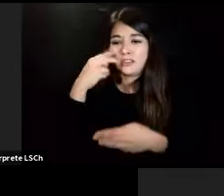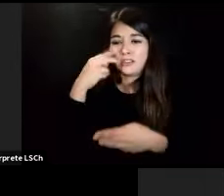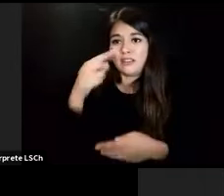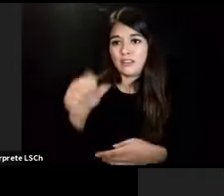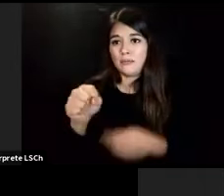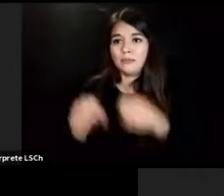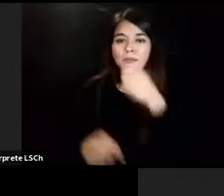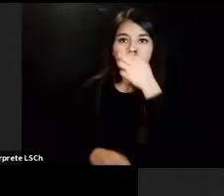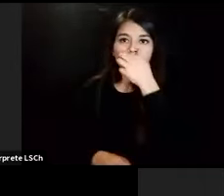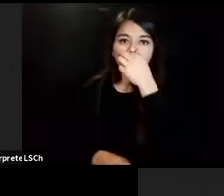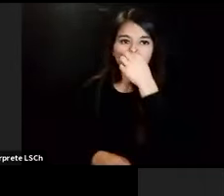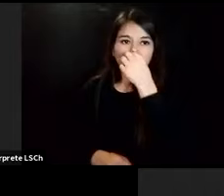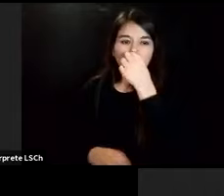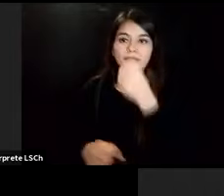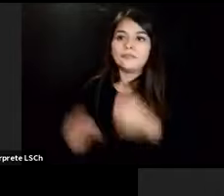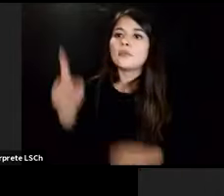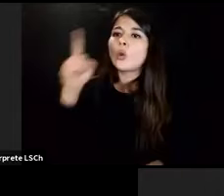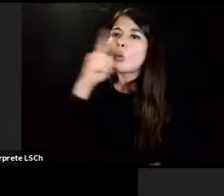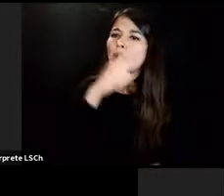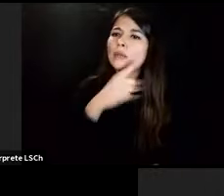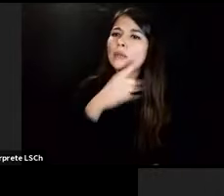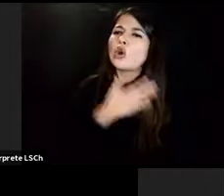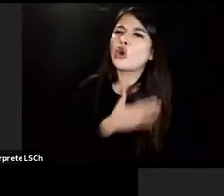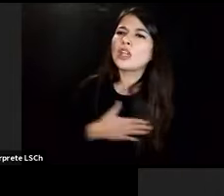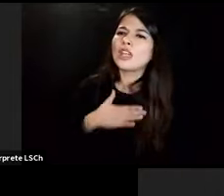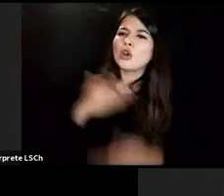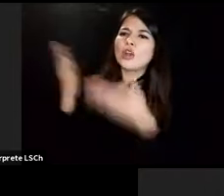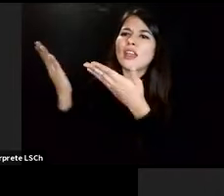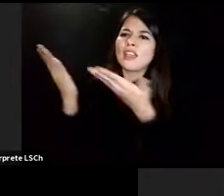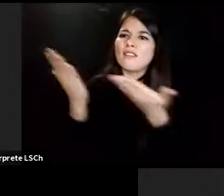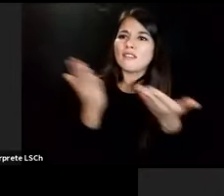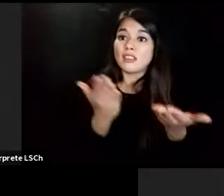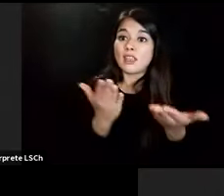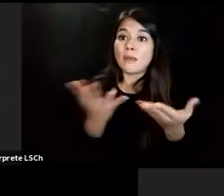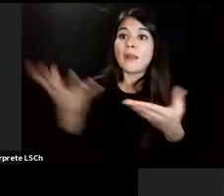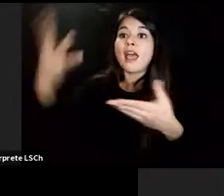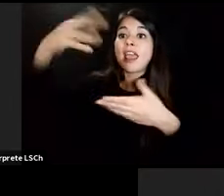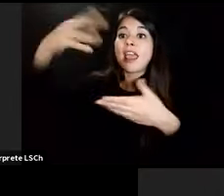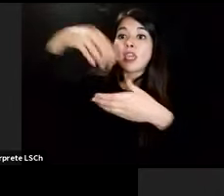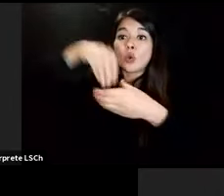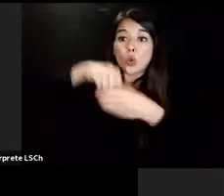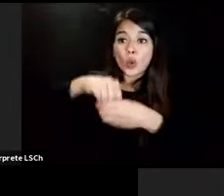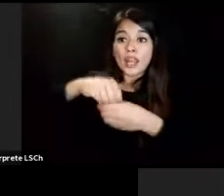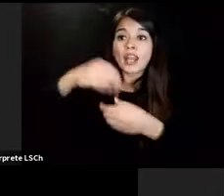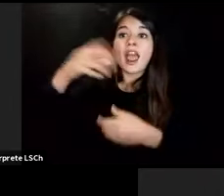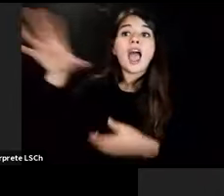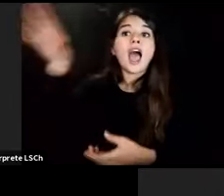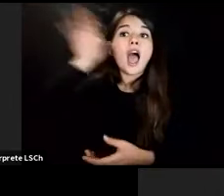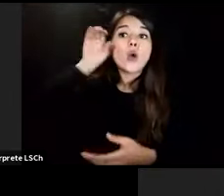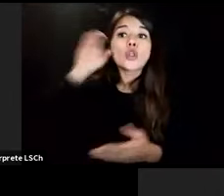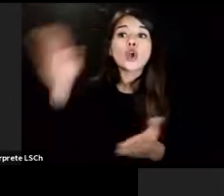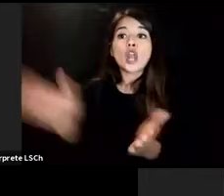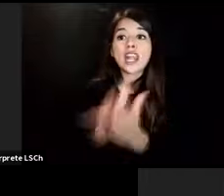yo los quiero invitar a ir a incluir los audiolibros y los audio cuentos para empezar, en sus vidas.